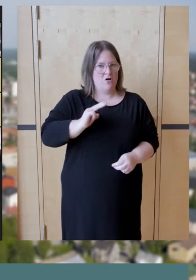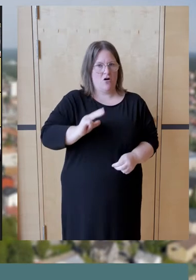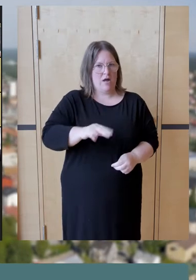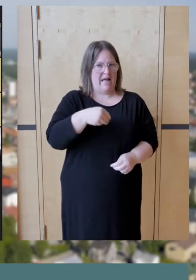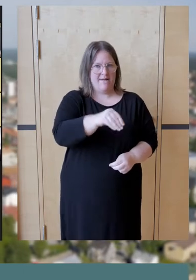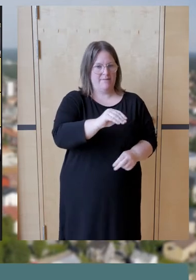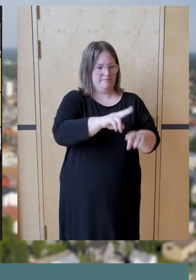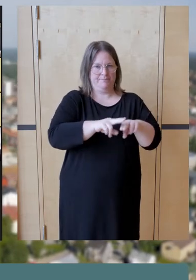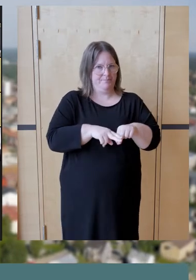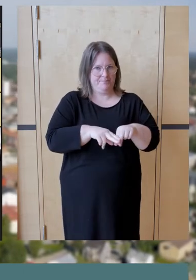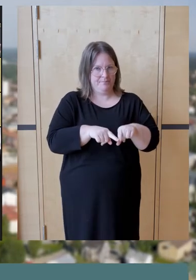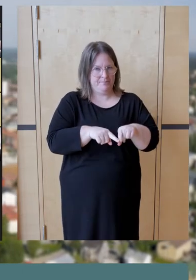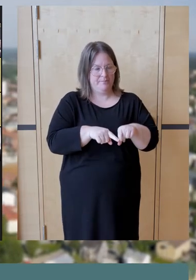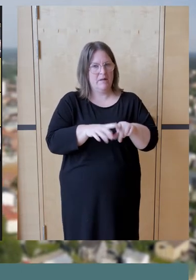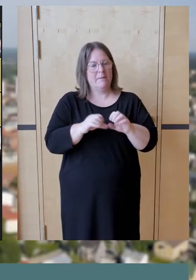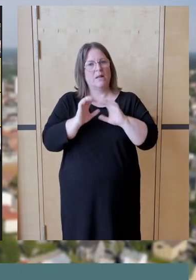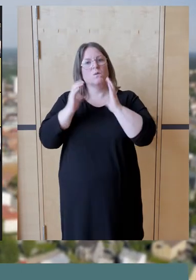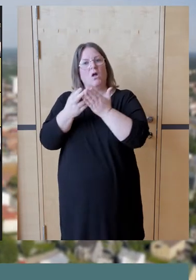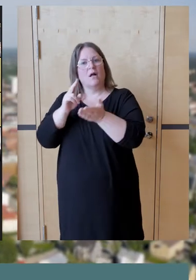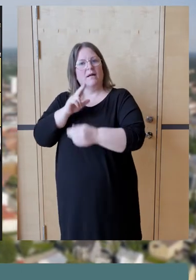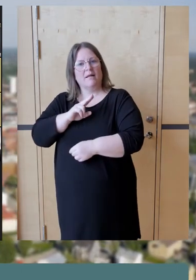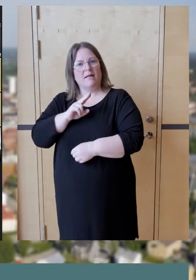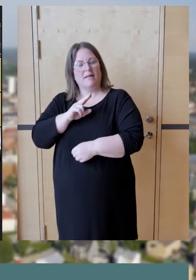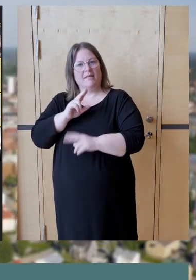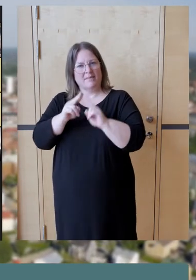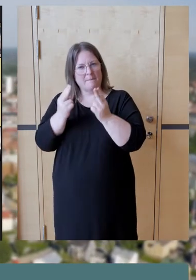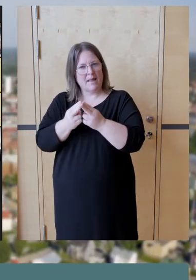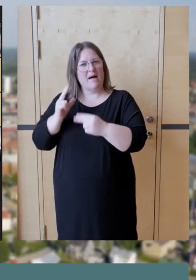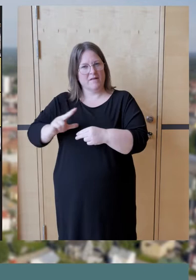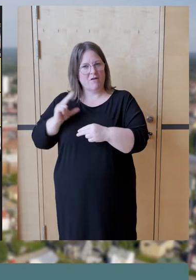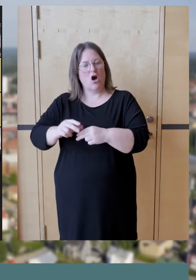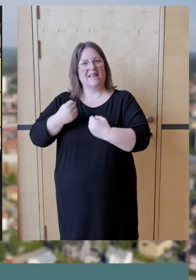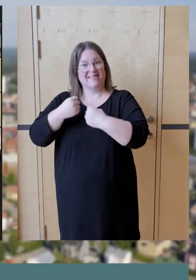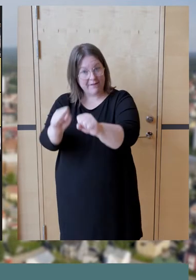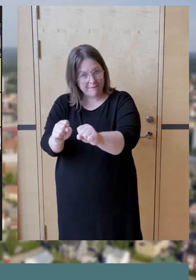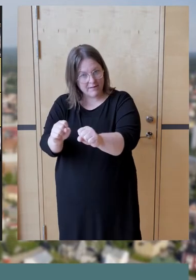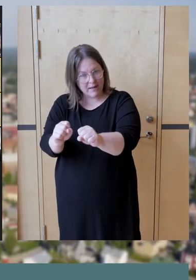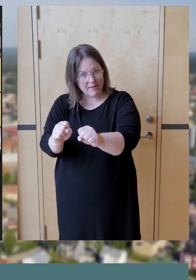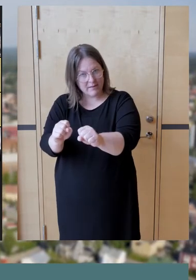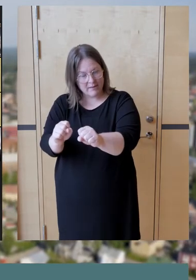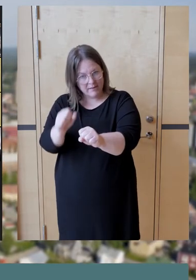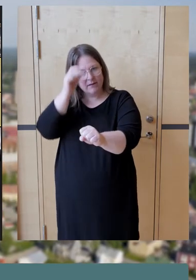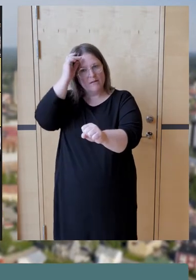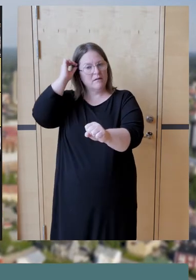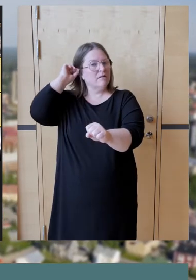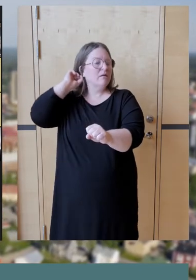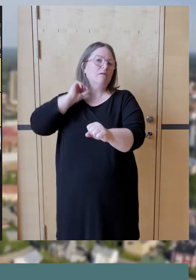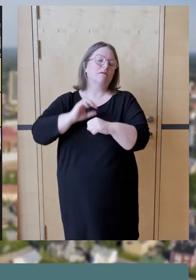Däremot har Socialnämnden ansvar för driften av våra boende Och dimensionering och använda det att de medel som vi får från kommunfullmäktige